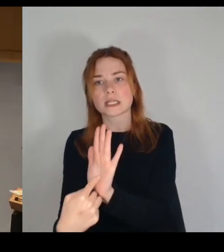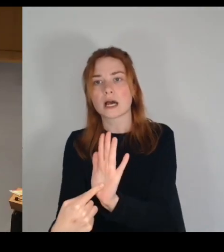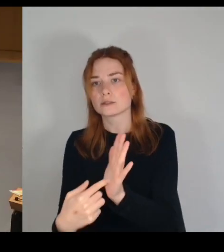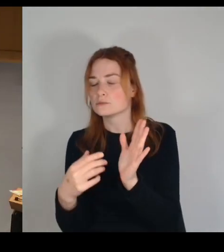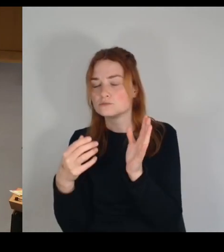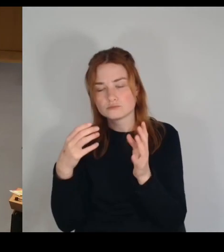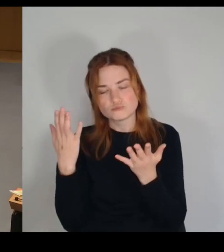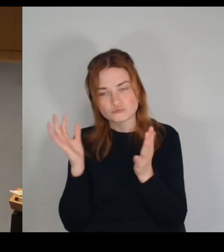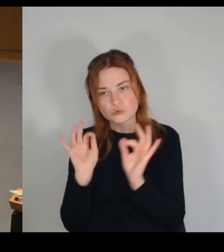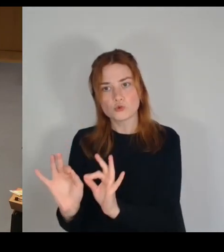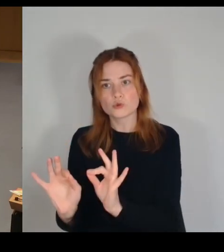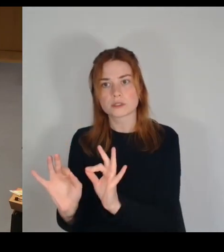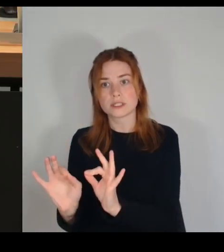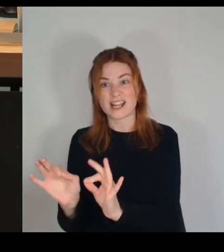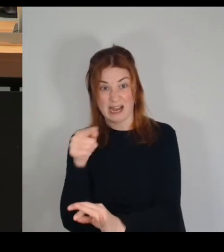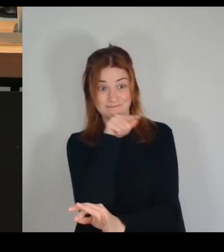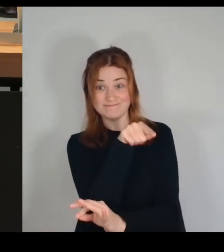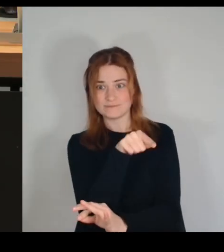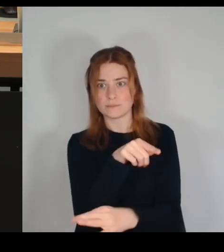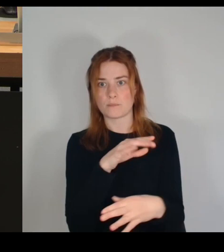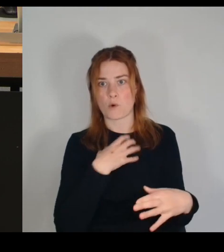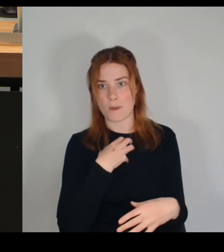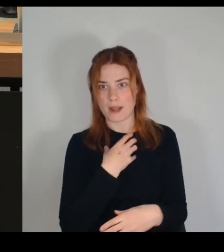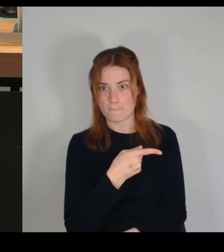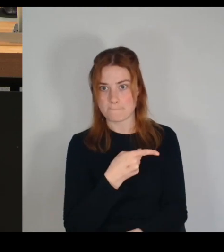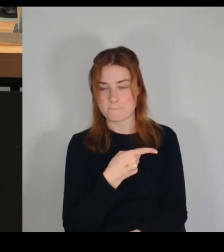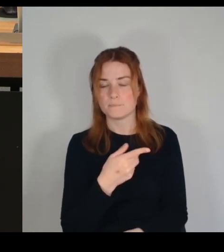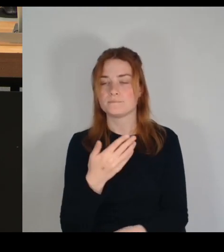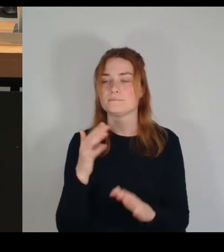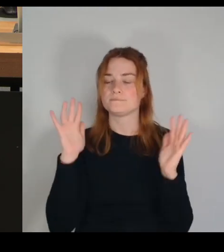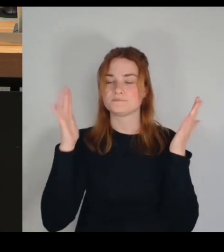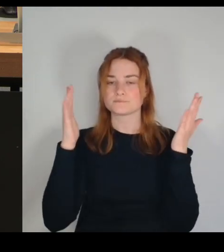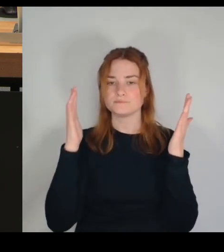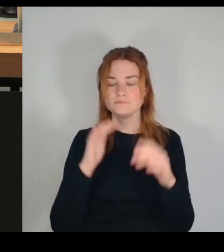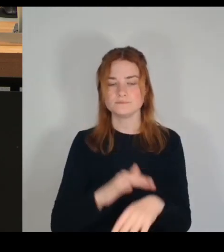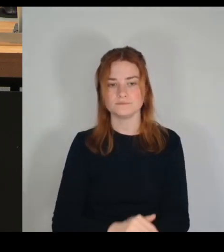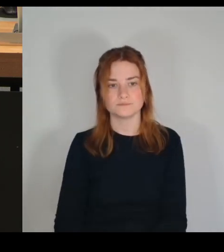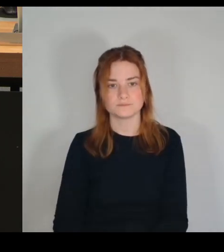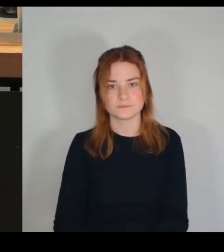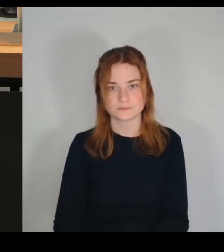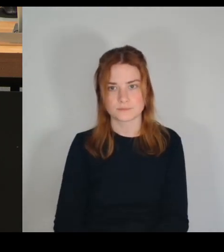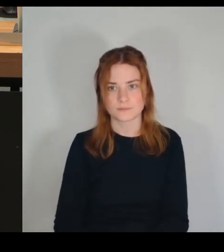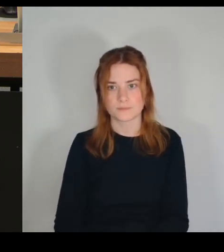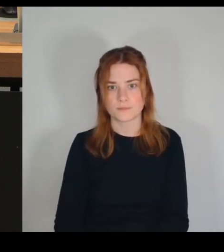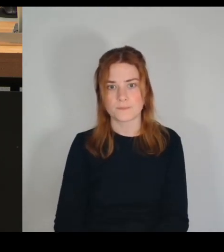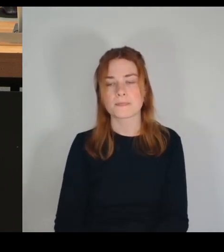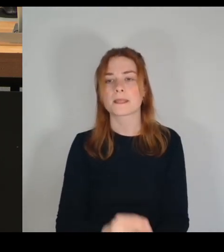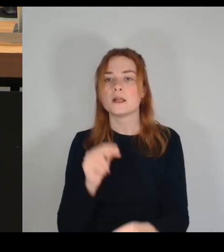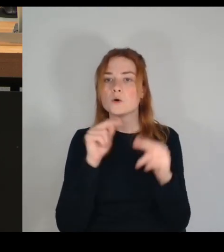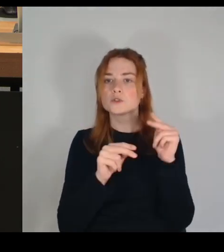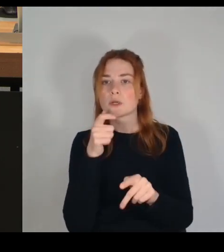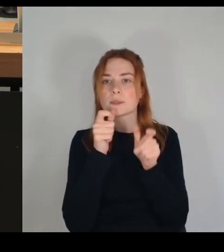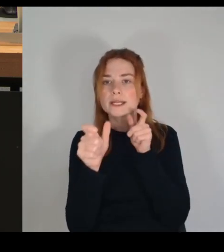So und dann haben Sie sind hier vier verschiedene Begriffe durch den Raum geflogen die leider ja so zugelassen werden.